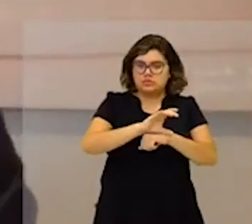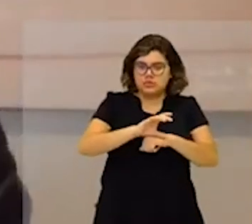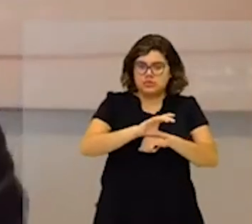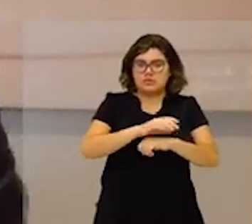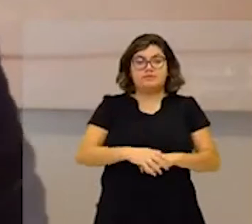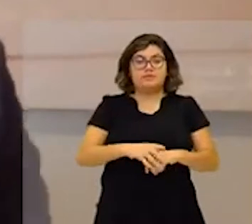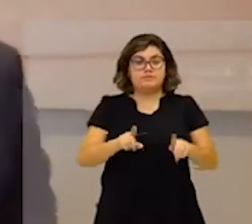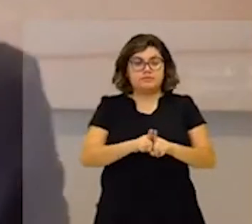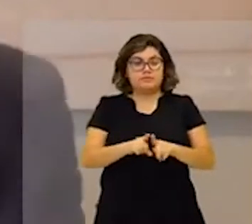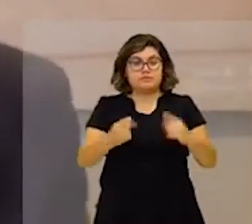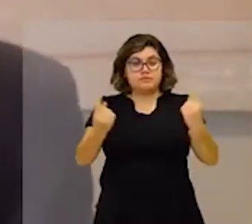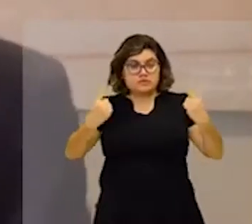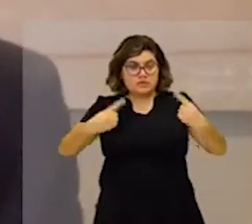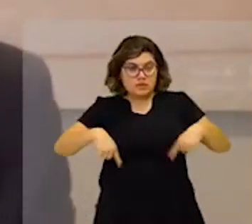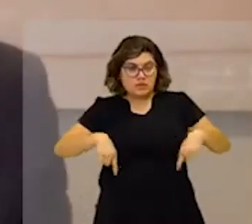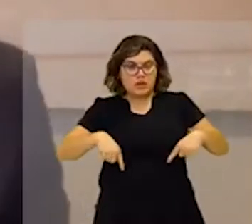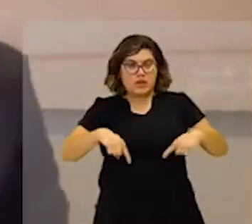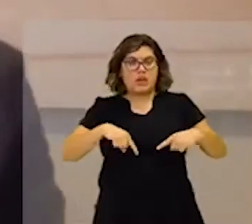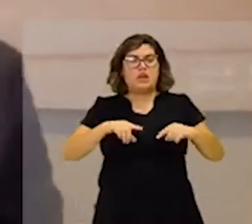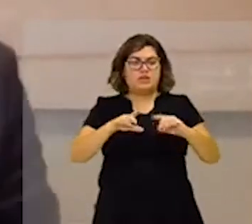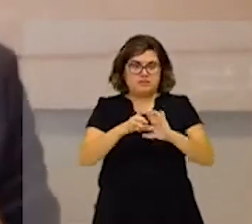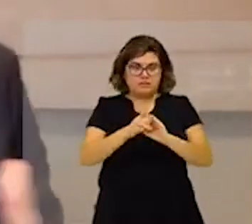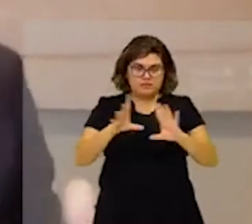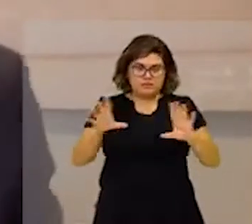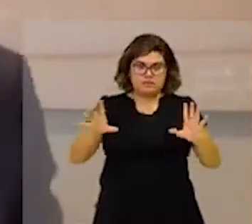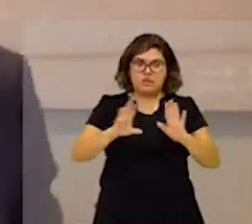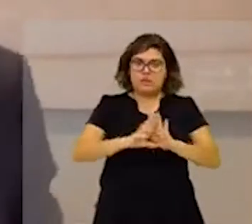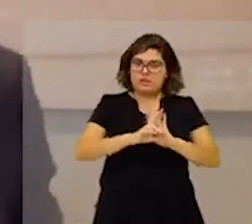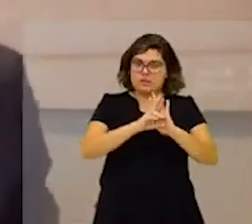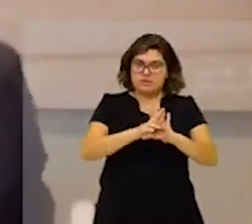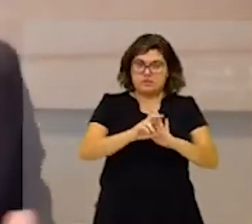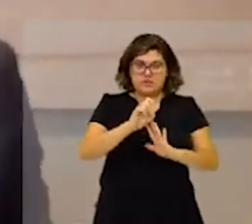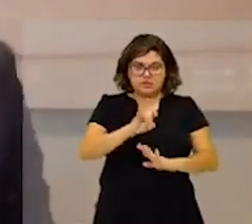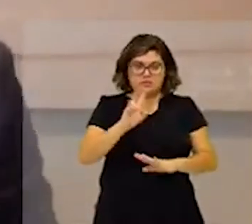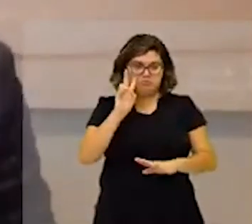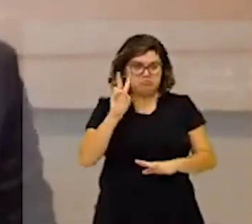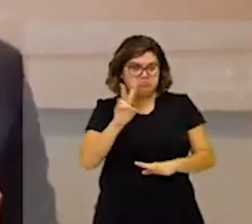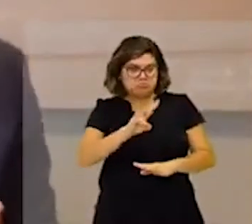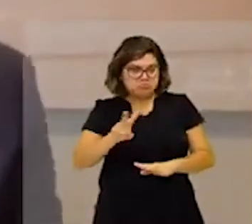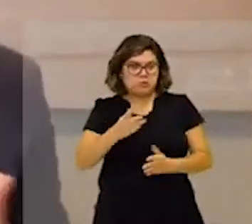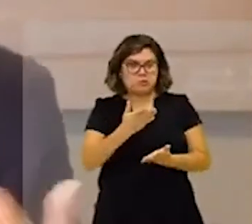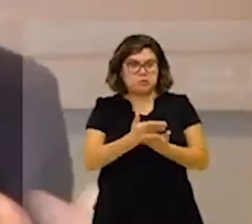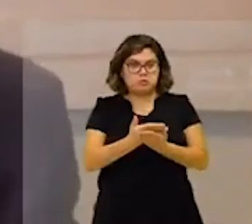mesmo a democracia representativa se a gente for fazer um estudo direito comparado a gente tem